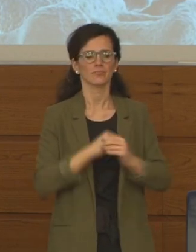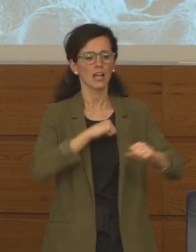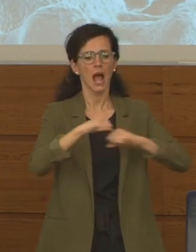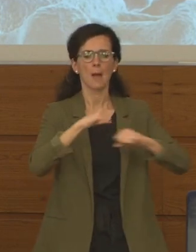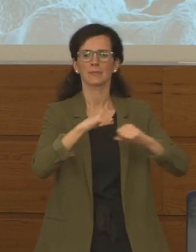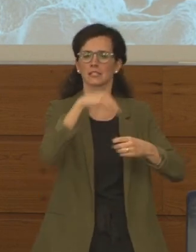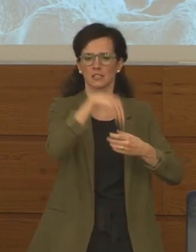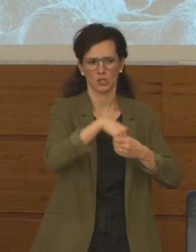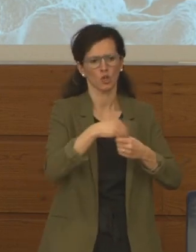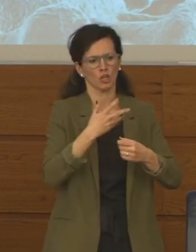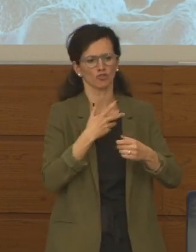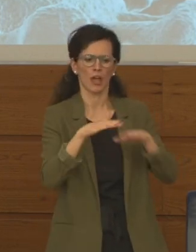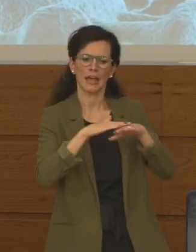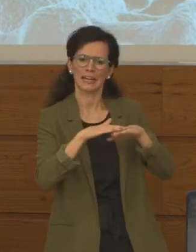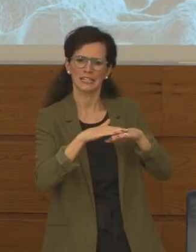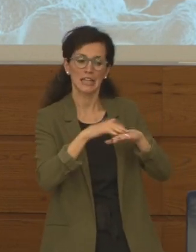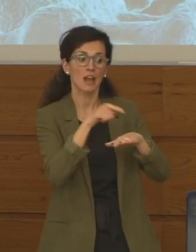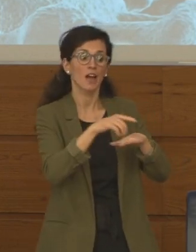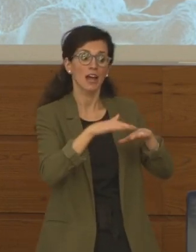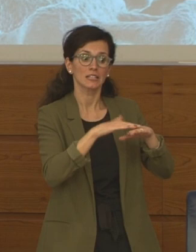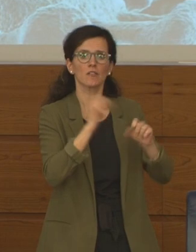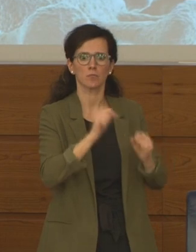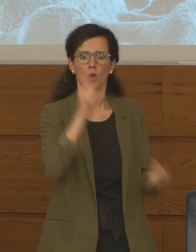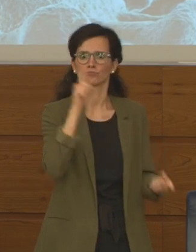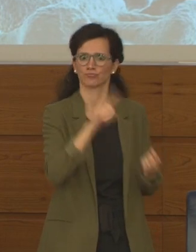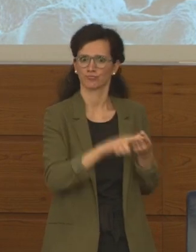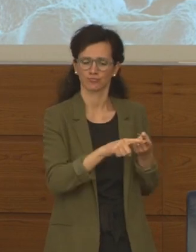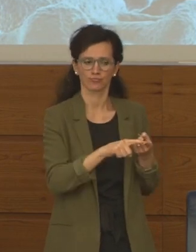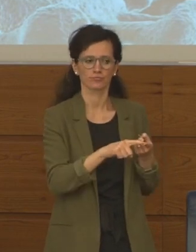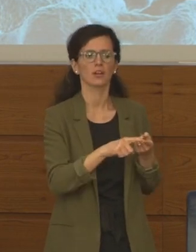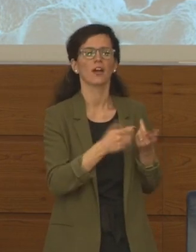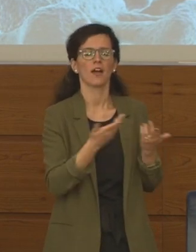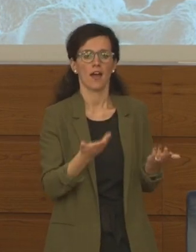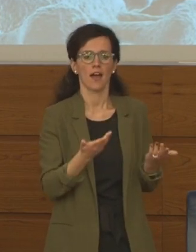scorta, questa scorta può finire in un momento in cui c'è un'elevata domanda